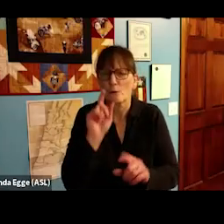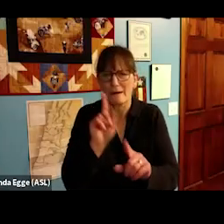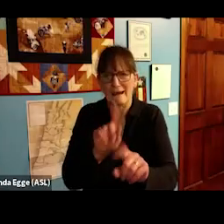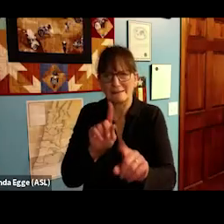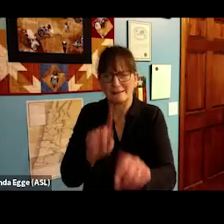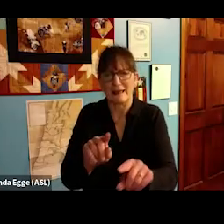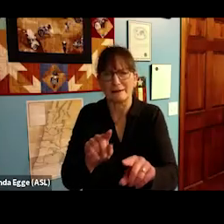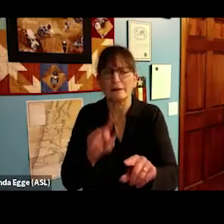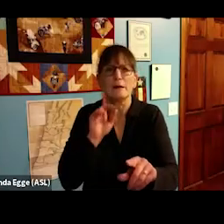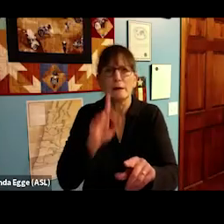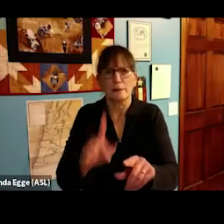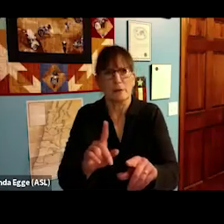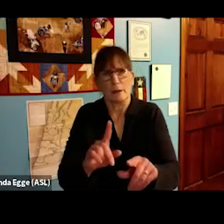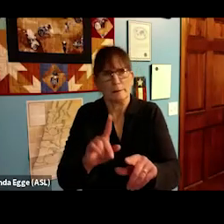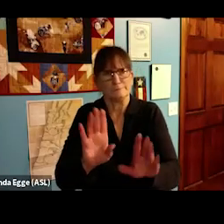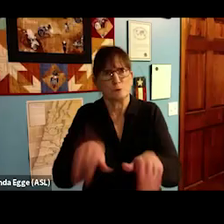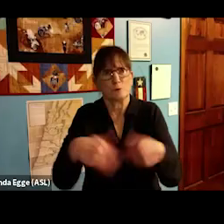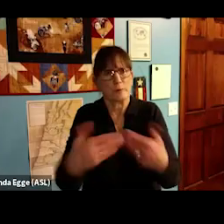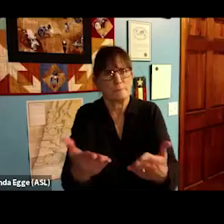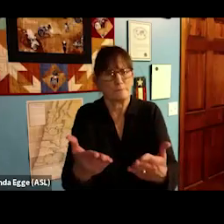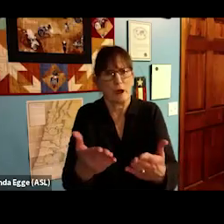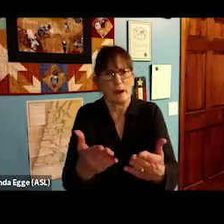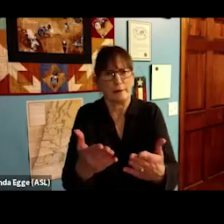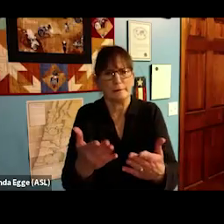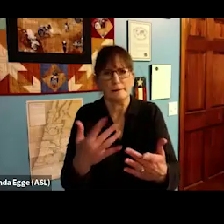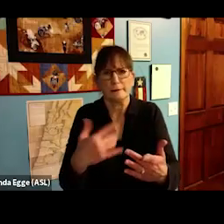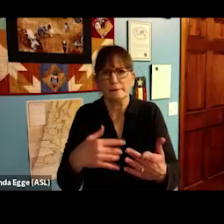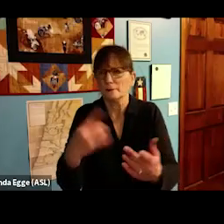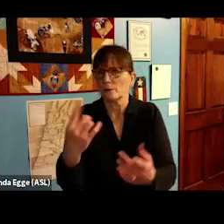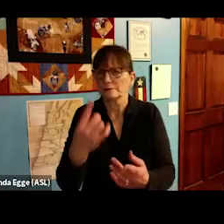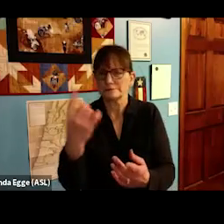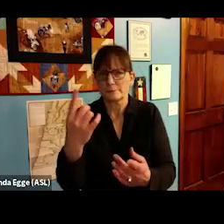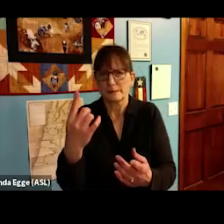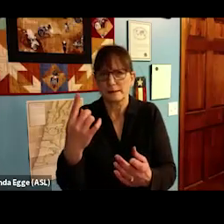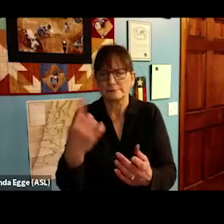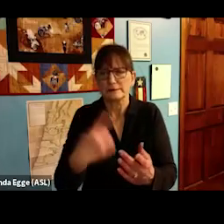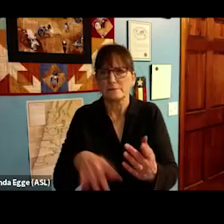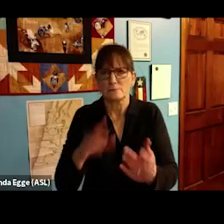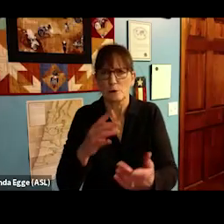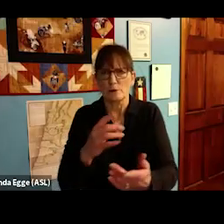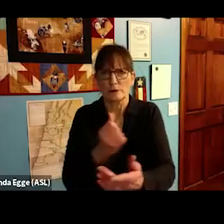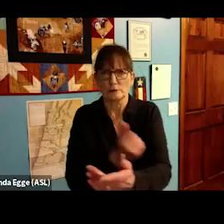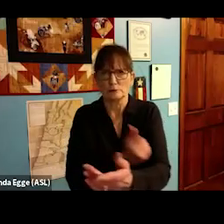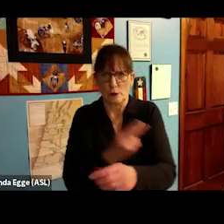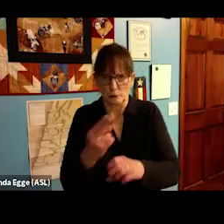Y ayuda a asegurar que tanto la SSA como DDS puedan comunicarse con el representante,